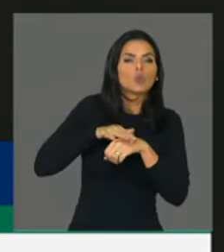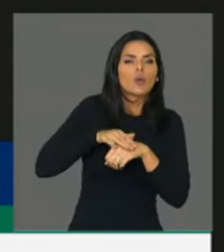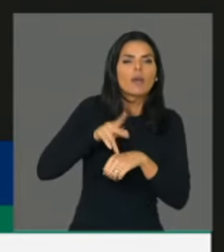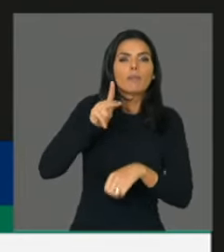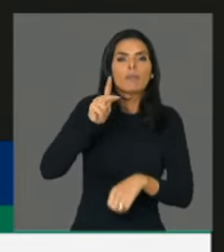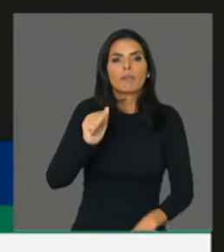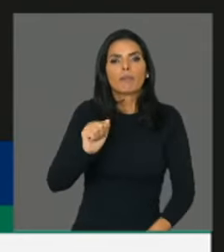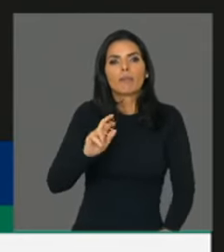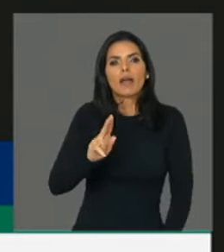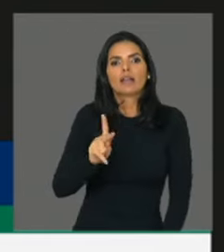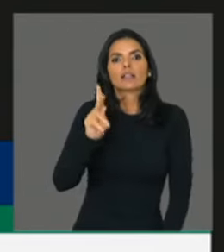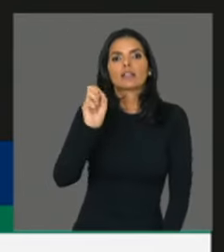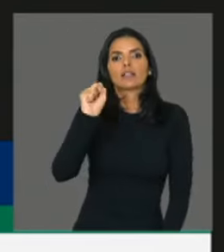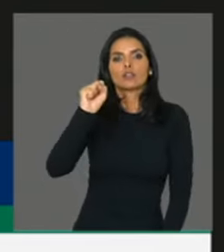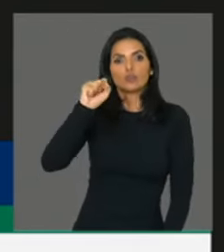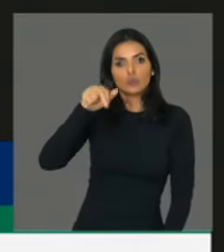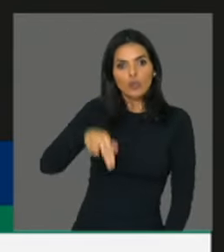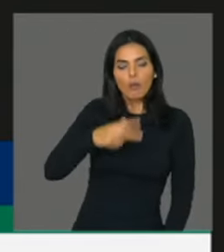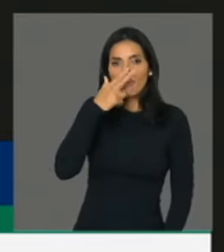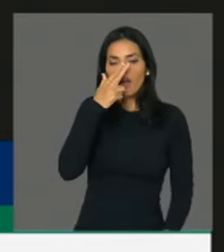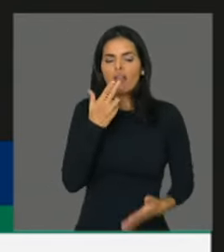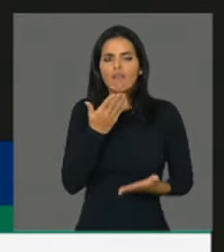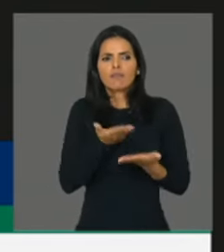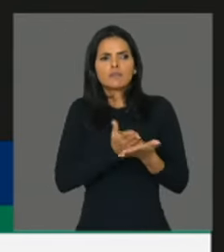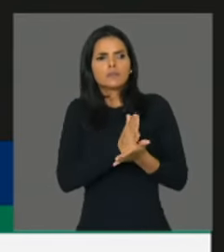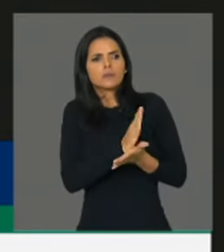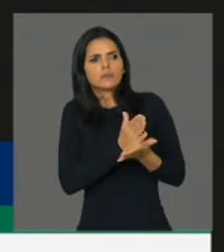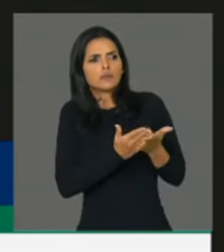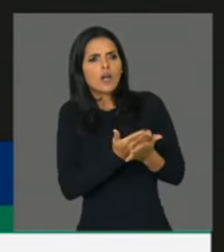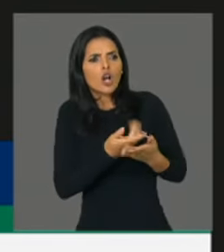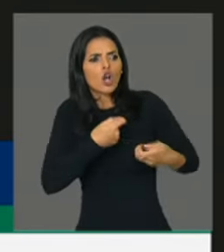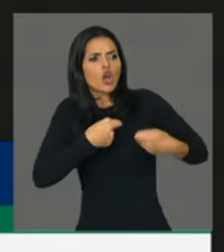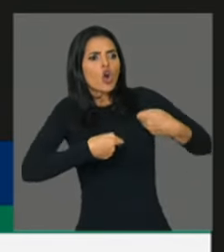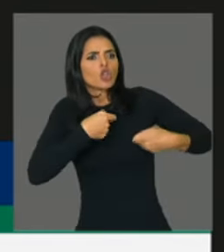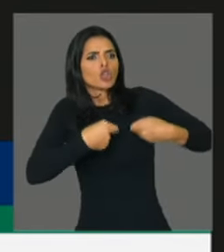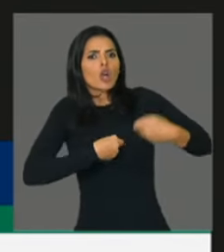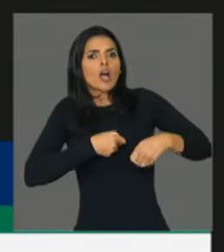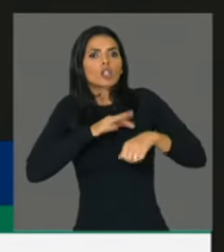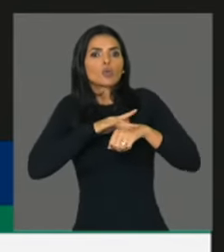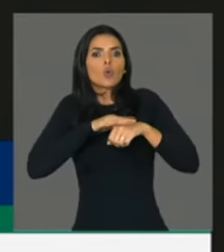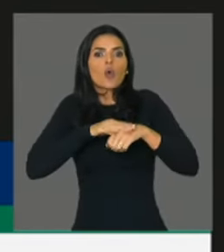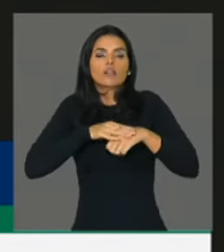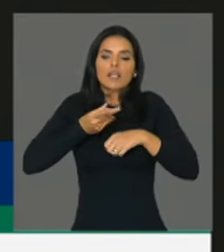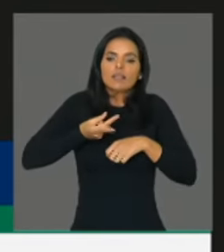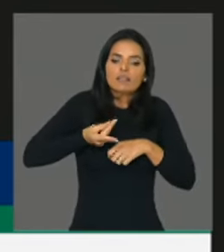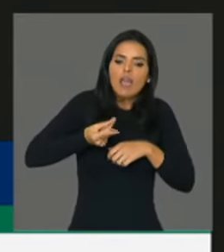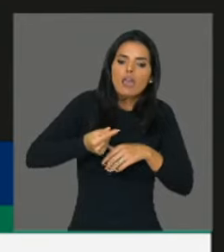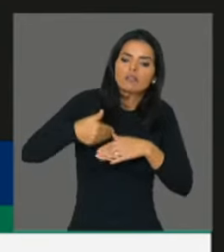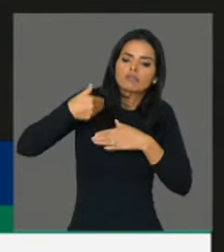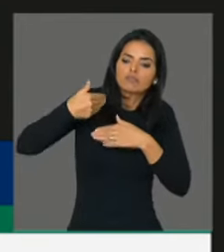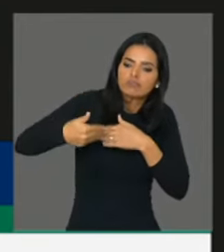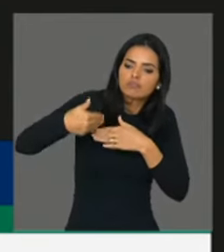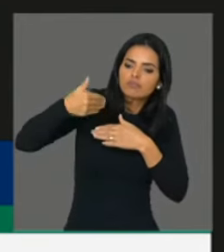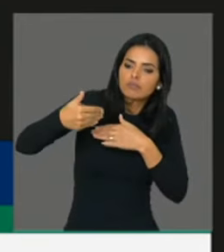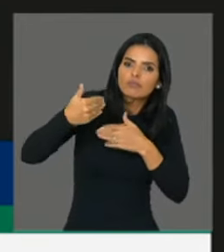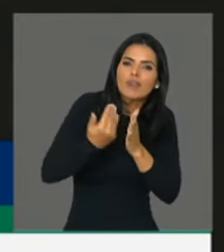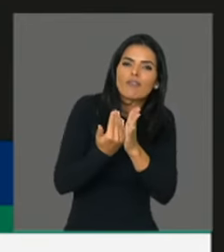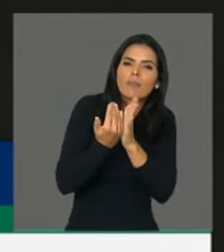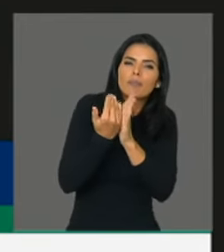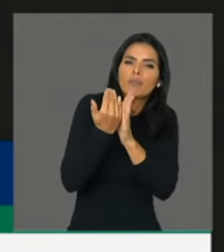MÍNIMO PARA CONTROLAR UMA DOENÇA DEGENERATIVA E CRUEL COMO É A DOENÇA DE PARKINSON. HÁDOIS MESES NÃO SE VÊ MEDICAMENTO NA REDE